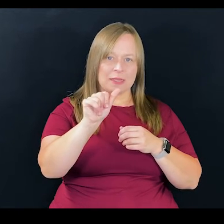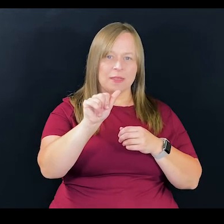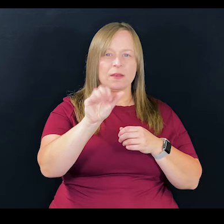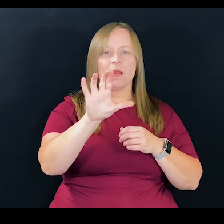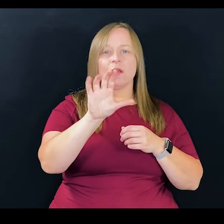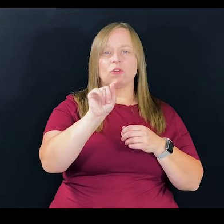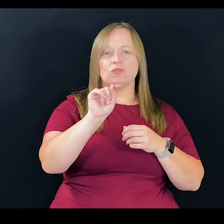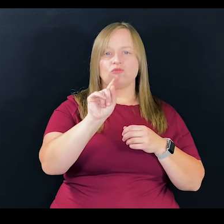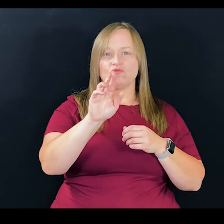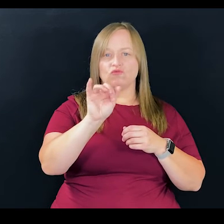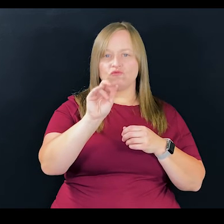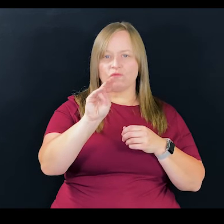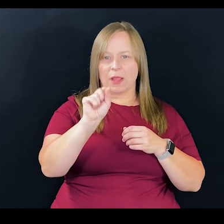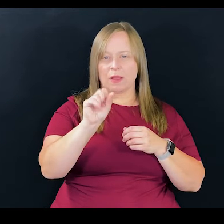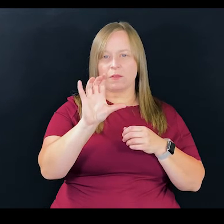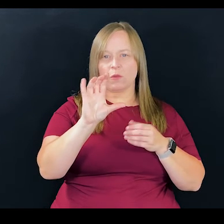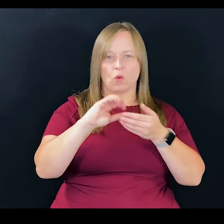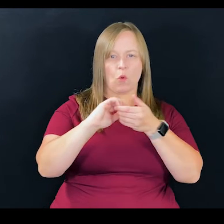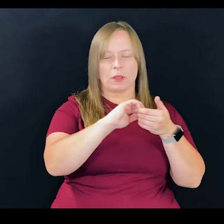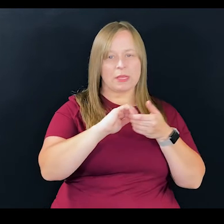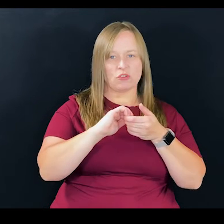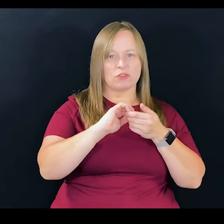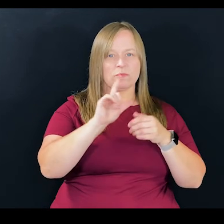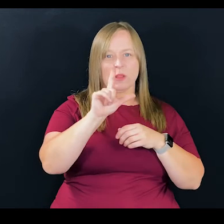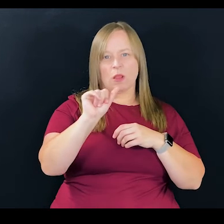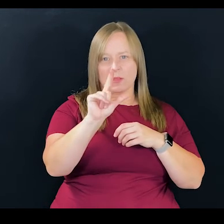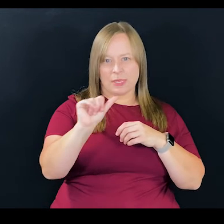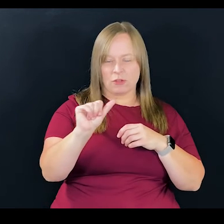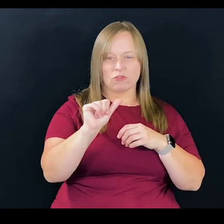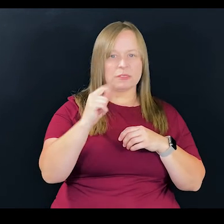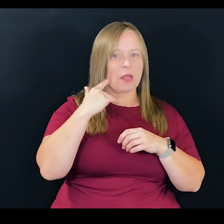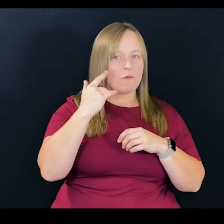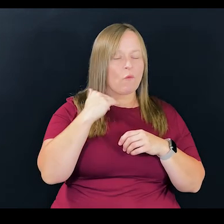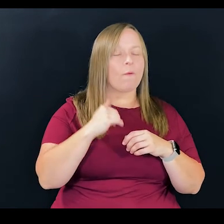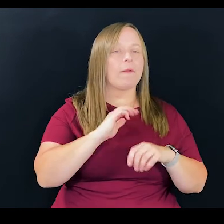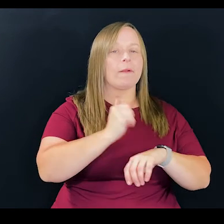que es Latina Trans Coalition, que es de Los Ángeles,